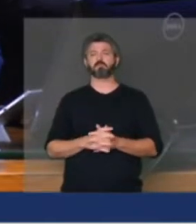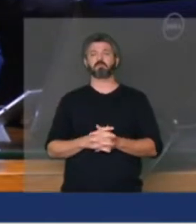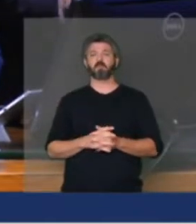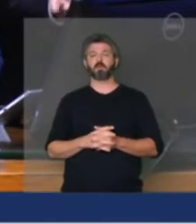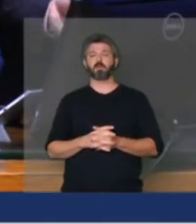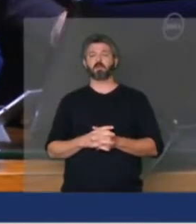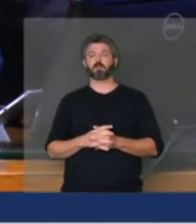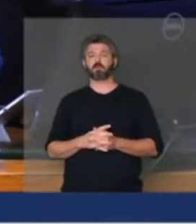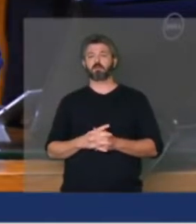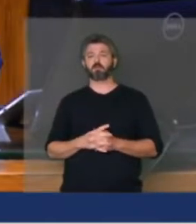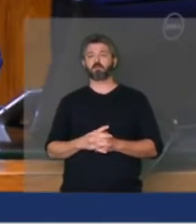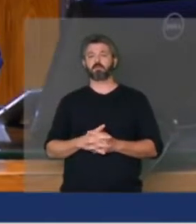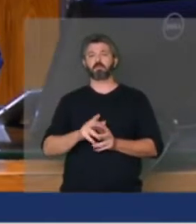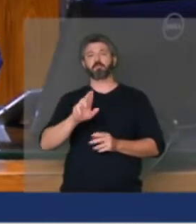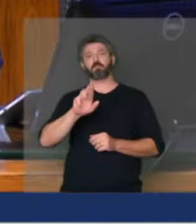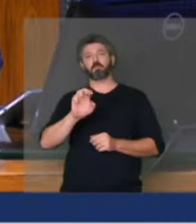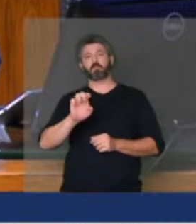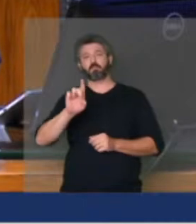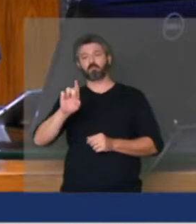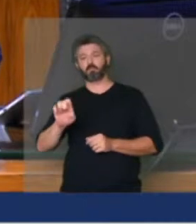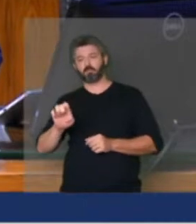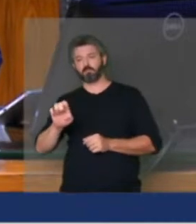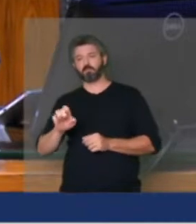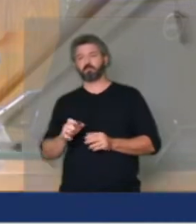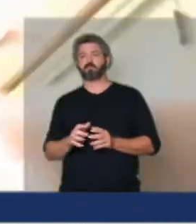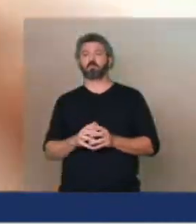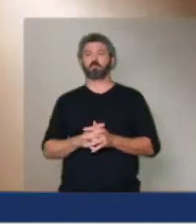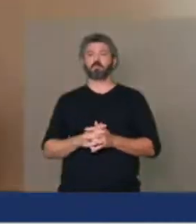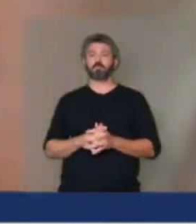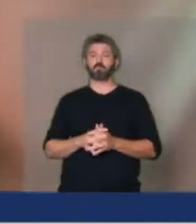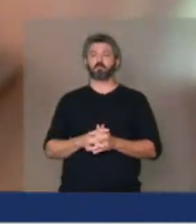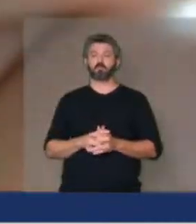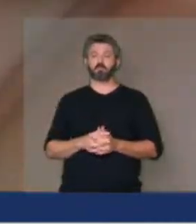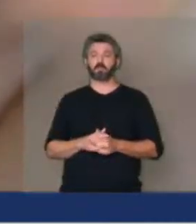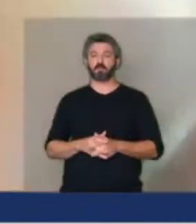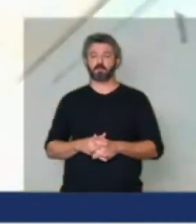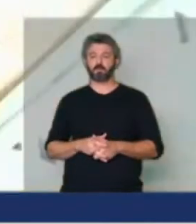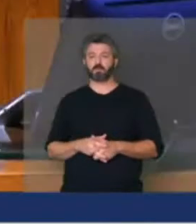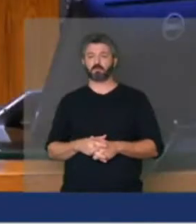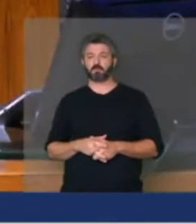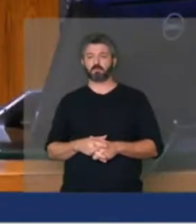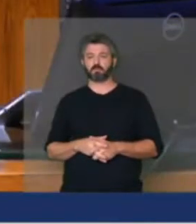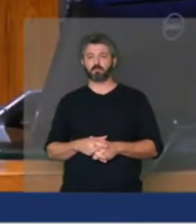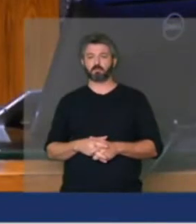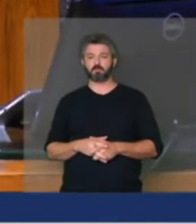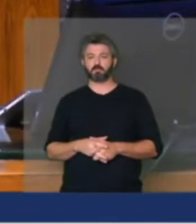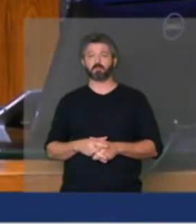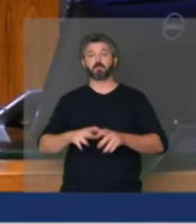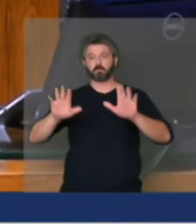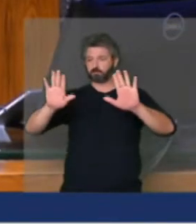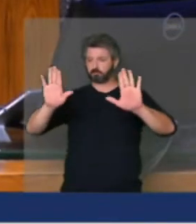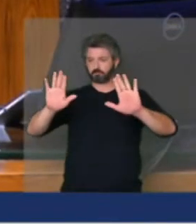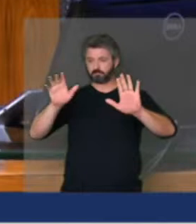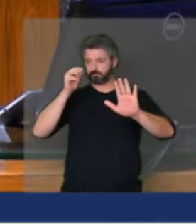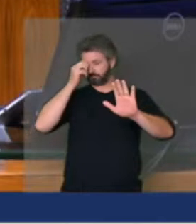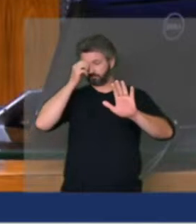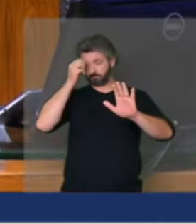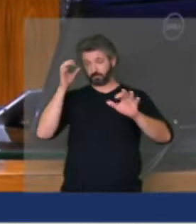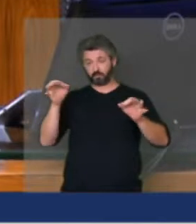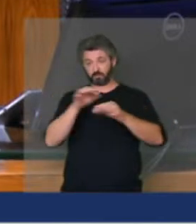ADEQUADO. -- [PRESIDENTE]: ENTÃO PRONTO, EU VOU FAZER O SEGUINTE, EU VOU ENCERRAR A VOTAÇÃO, NÓS VOTAMOS O DESTAQUE QUE FICOU PENDENTE DE ONTEM E AÍ EU ABRO TODOS OS